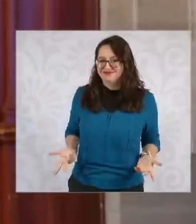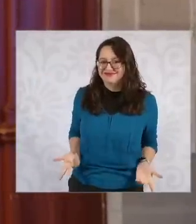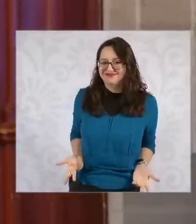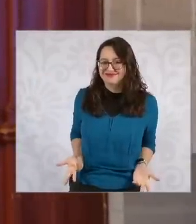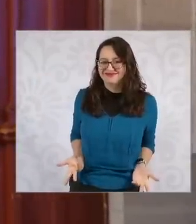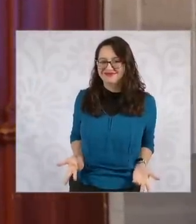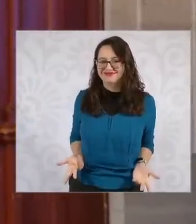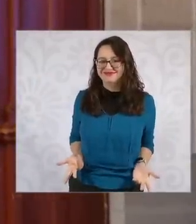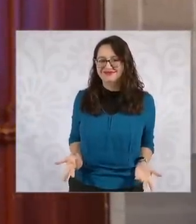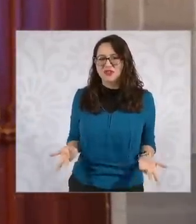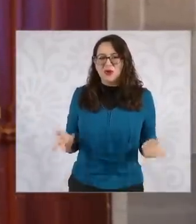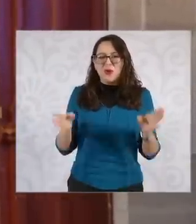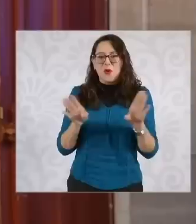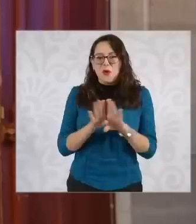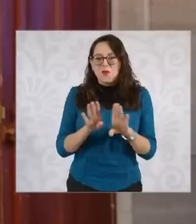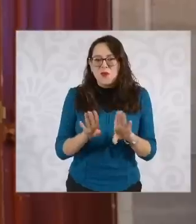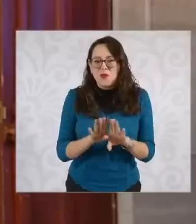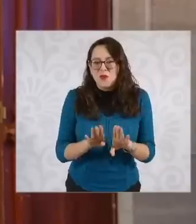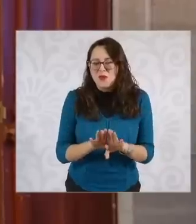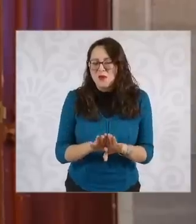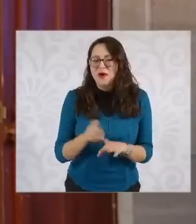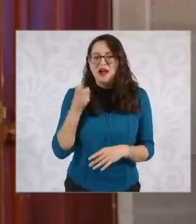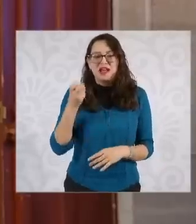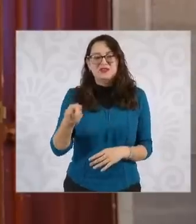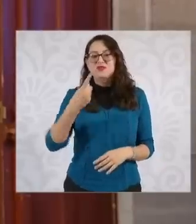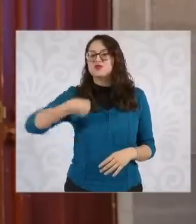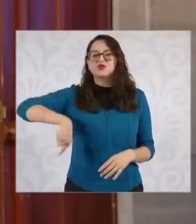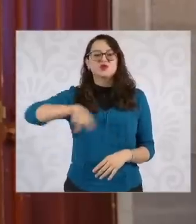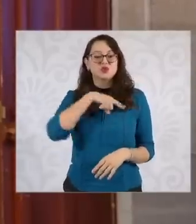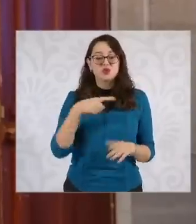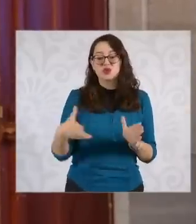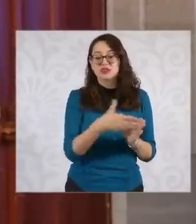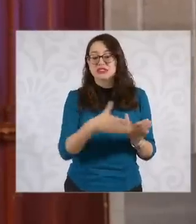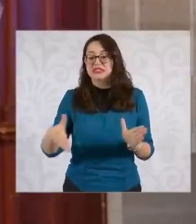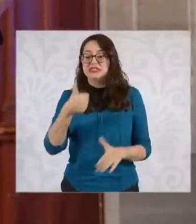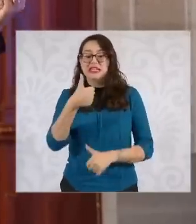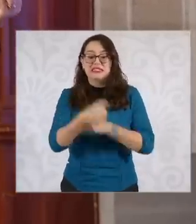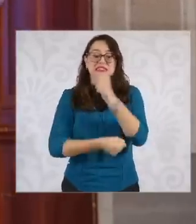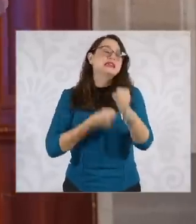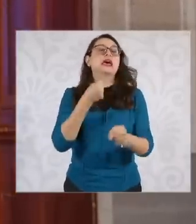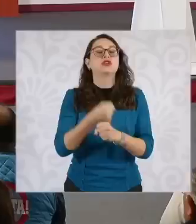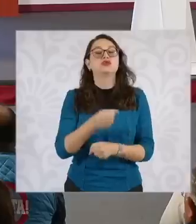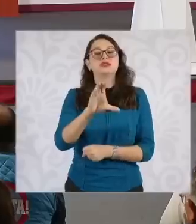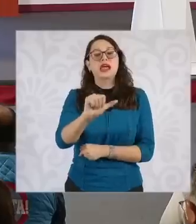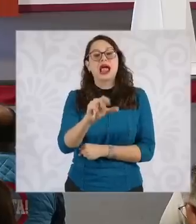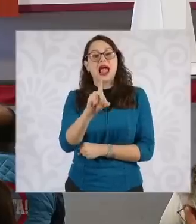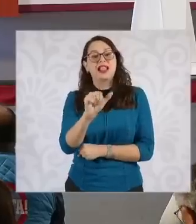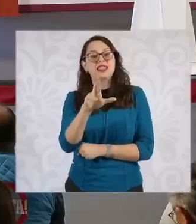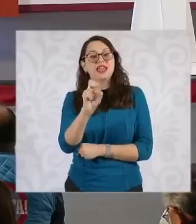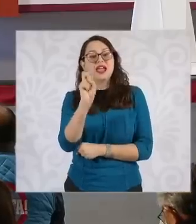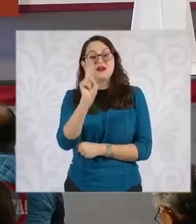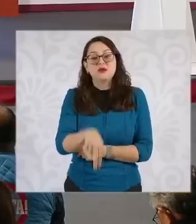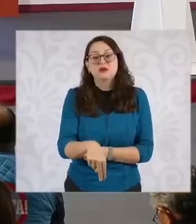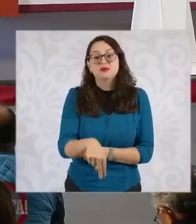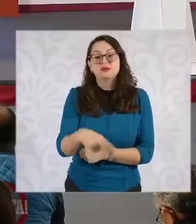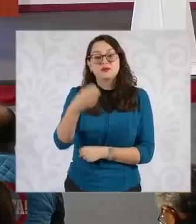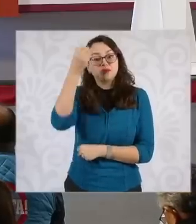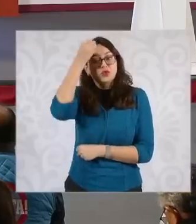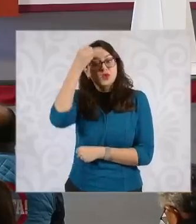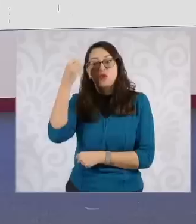sexenio el verdadero enemigo de nuestro país es el crimen organizado que secuestra